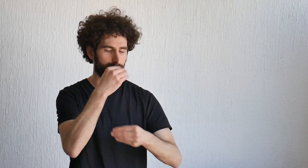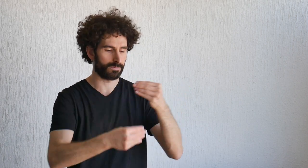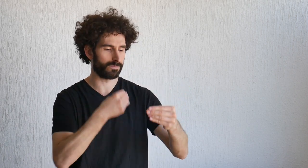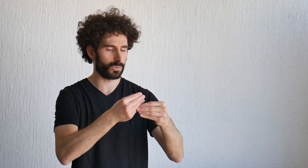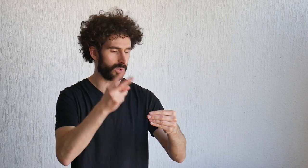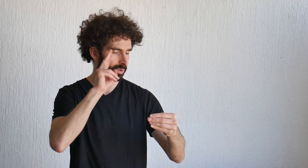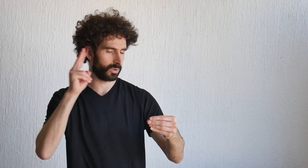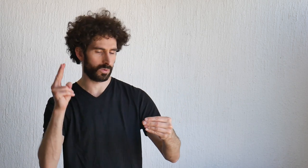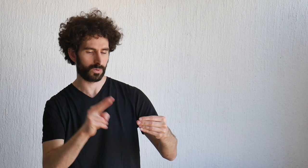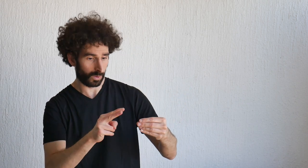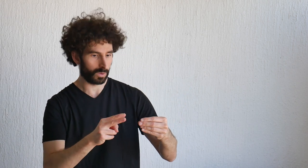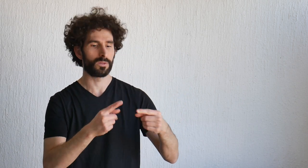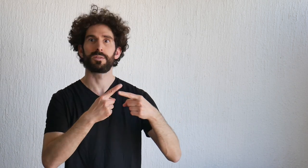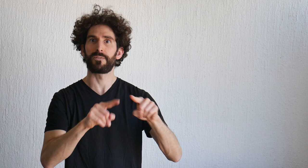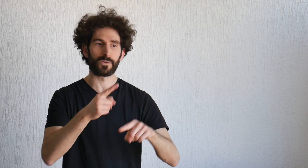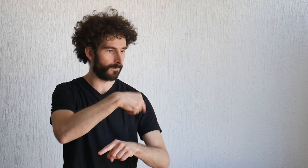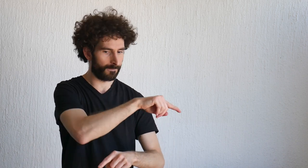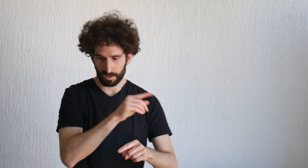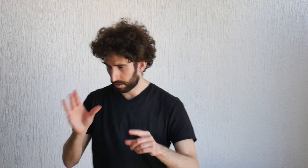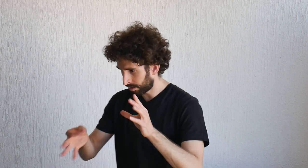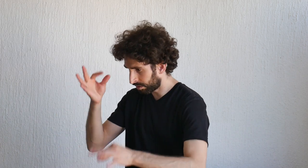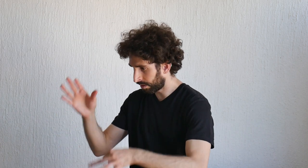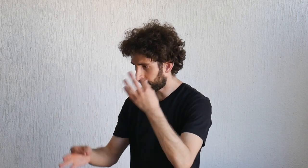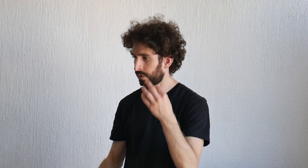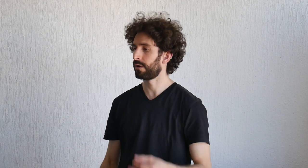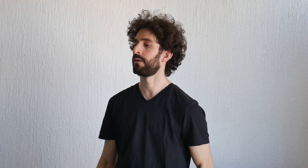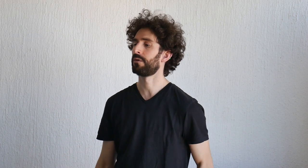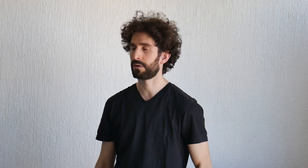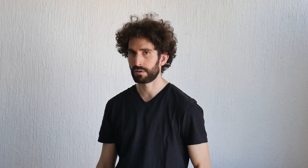Qui est de faire découvrir un autre regard sur le monde.